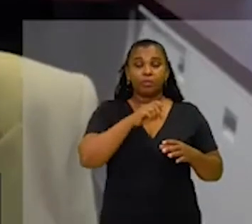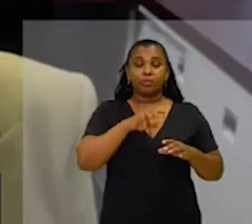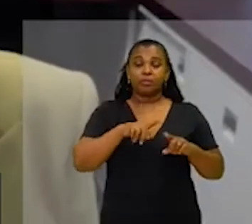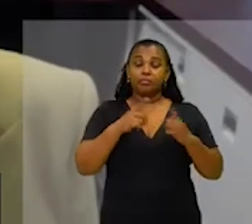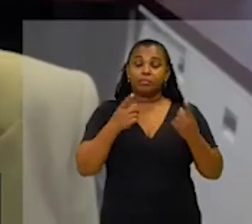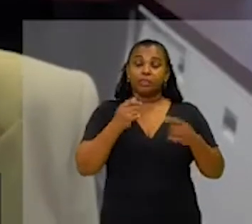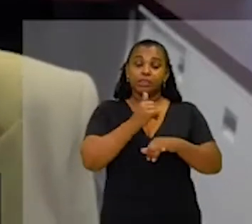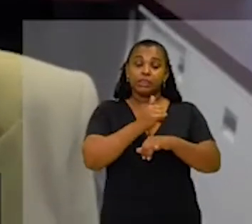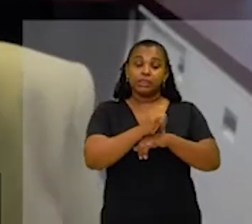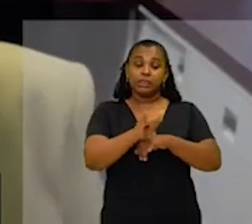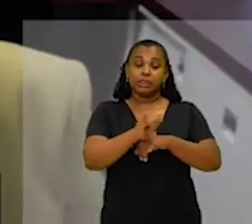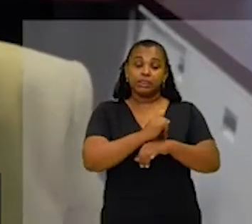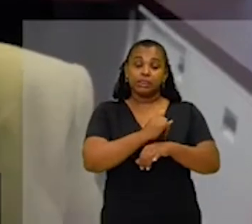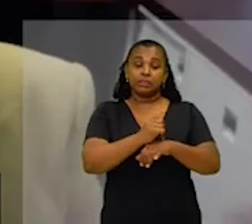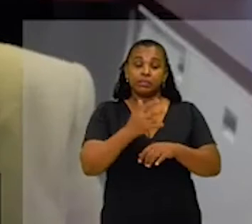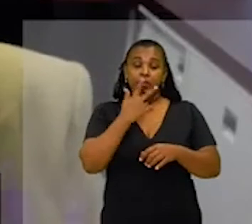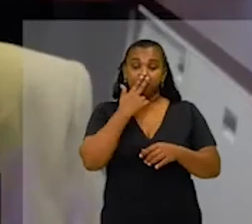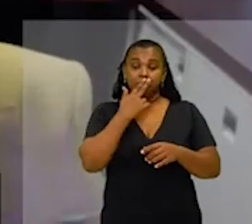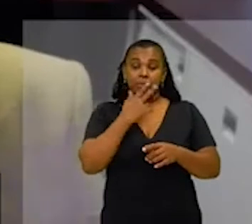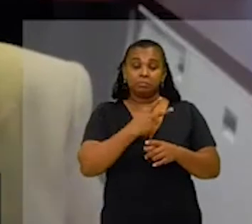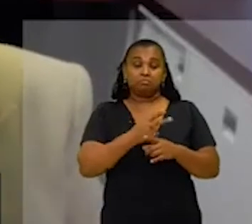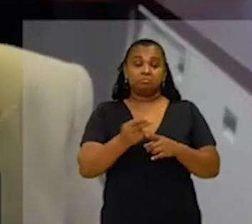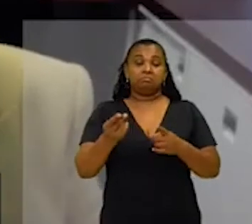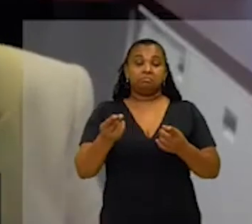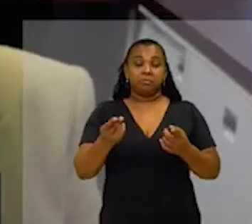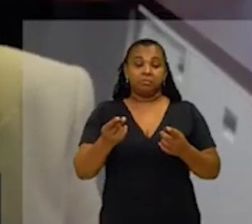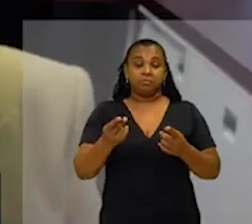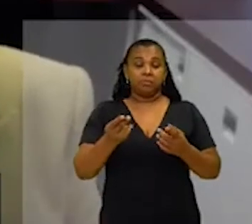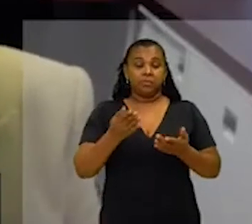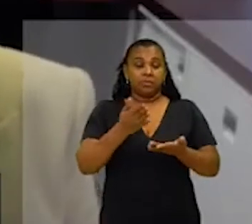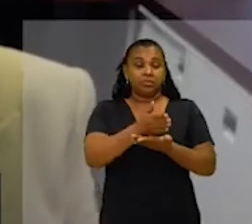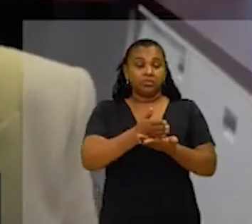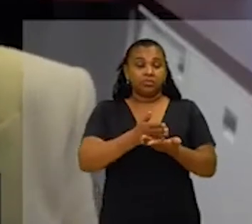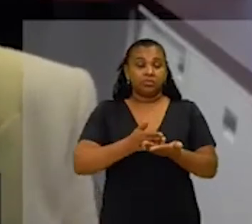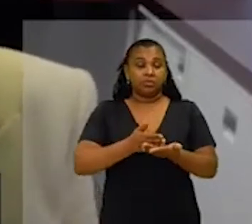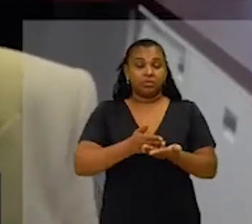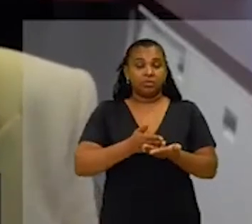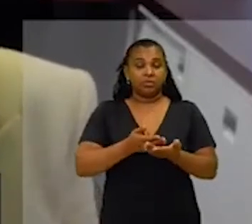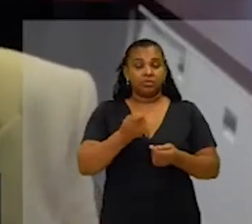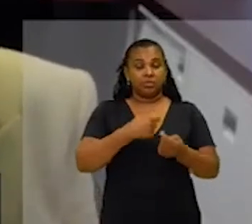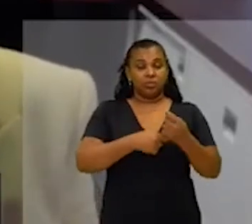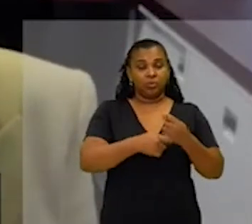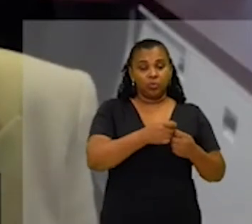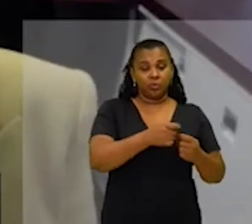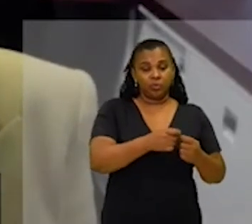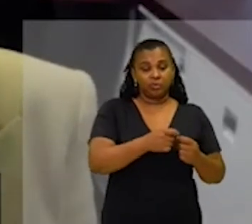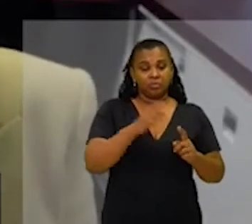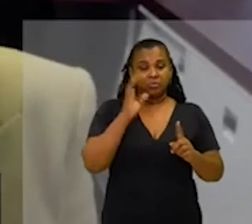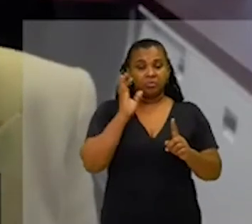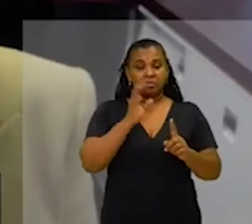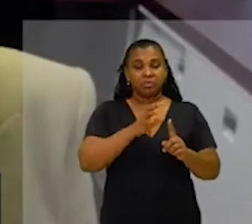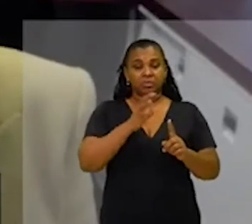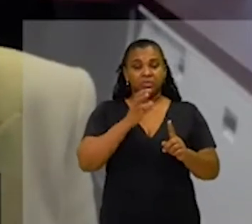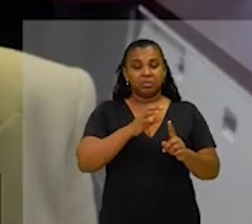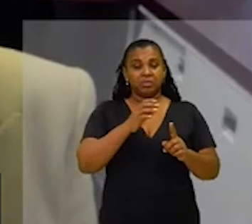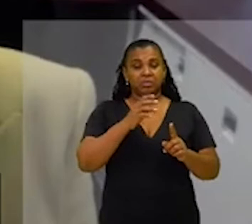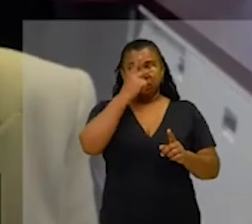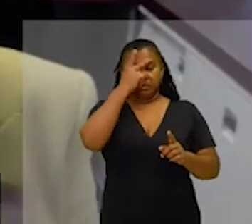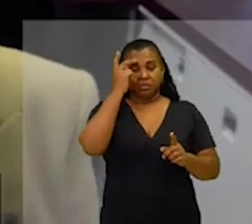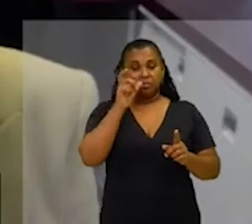sucedida e é de dividir a prestação de contas não submeter o eleitor o cidadão a necessidade